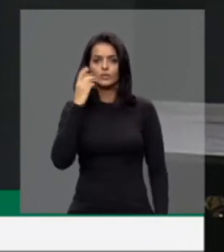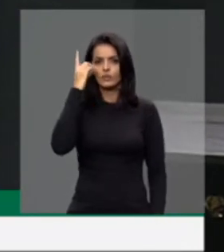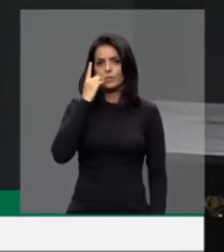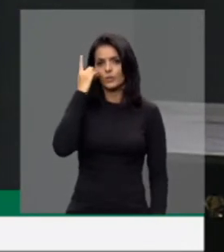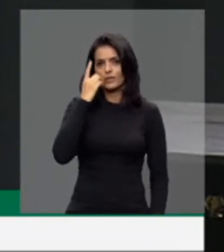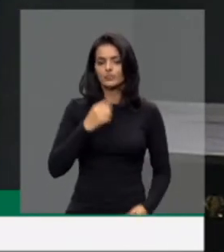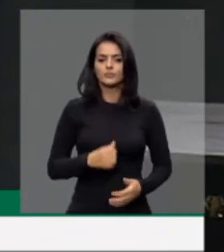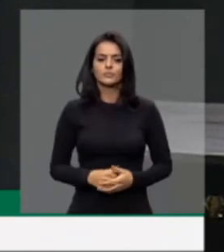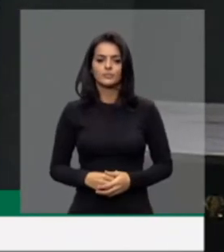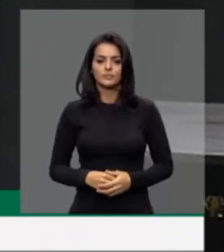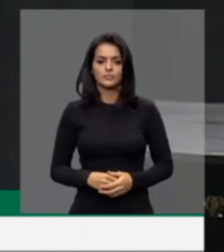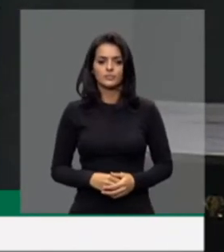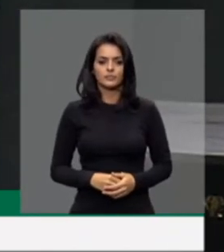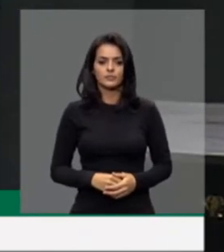A VOTAÇÃO. VOTARAM SIM, 194 DEPUTADOS E DEPUTADAS, NÃO